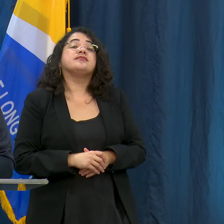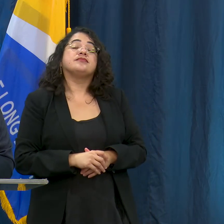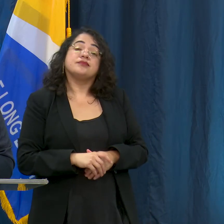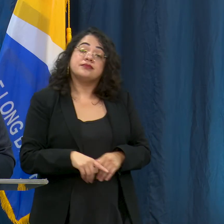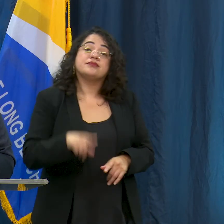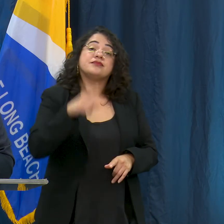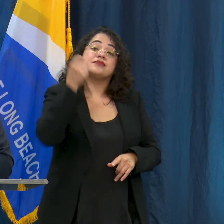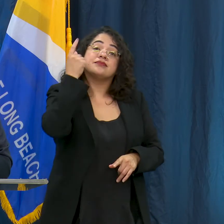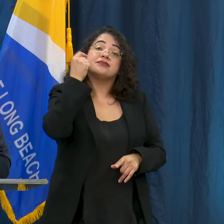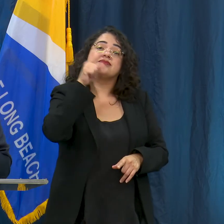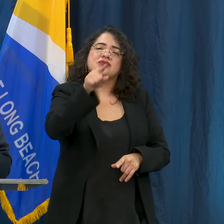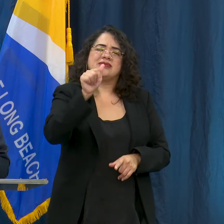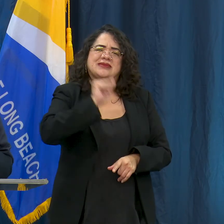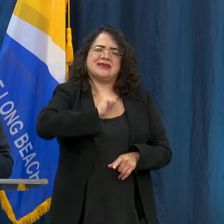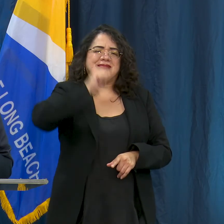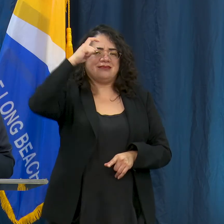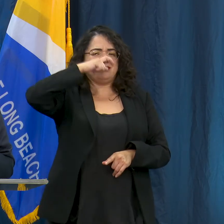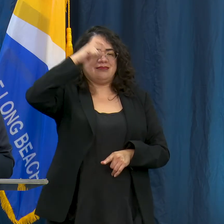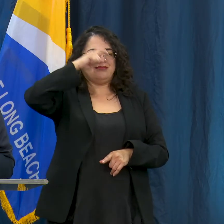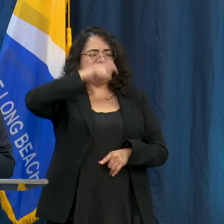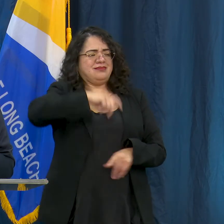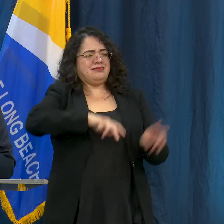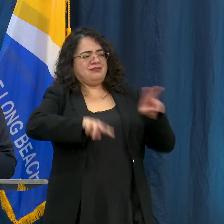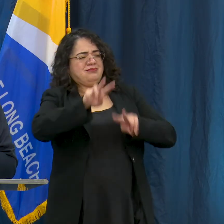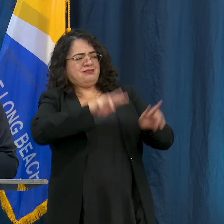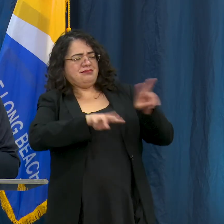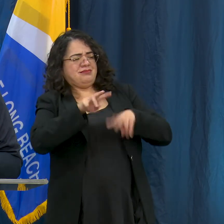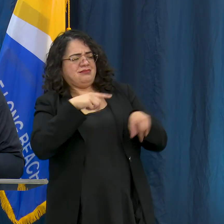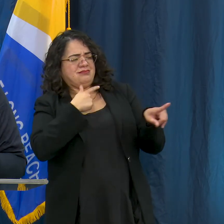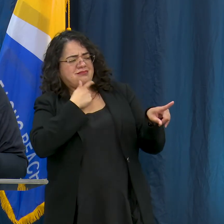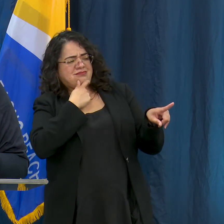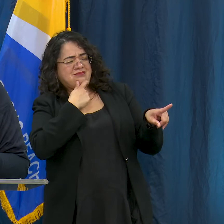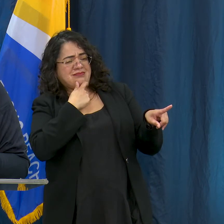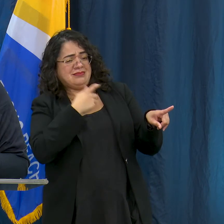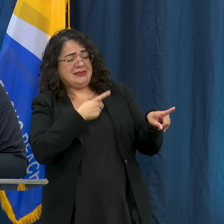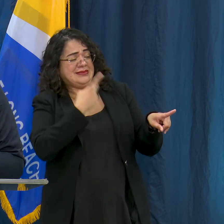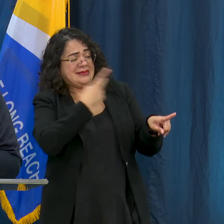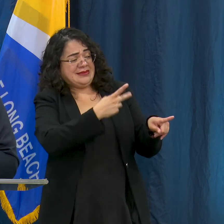namond Argost a say Ana's inter inter exact Sione's con otras personas más